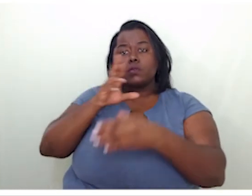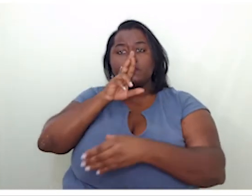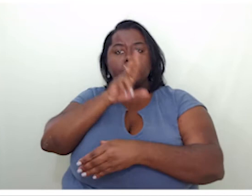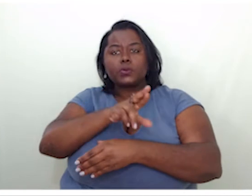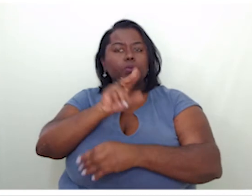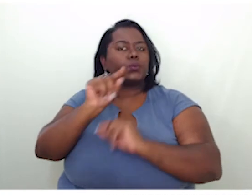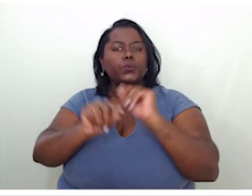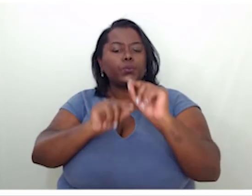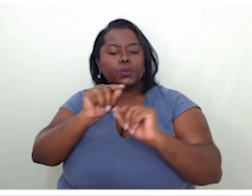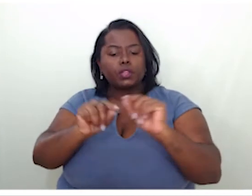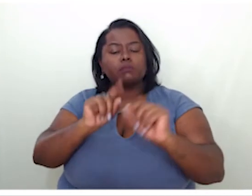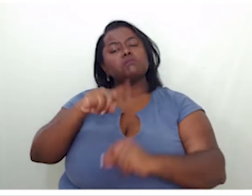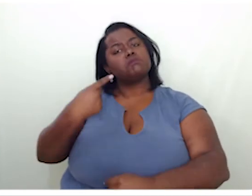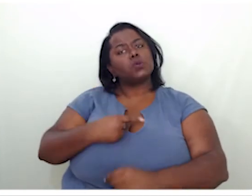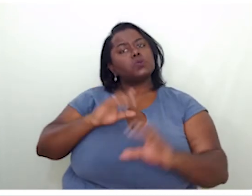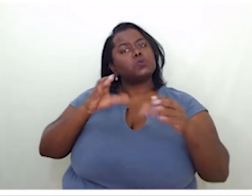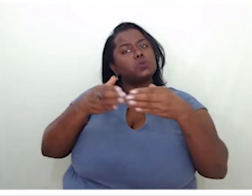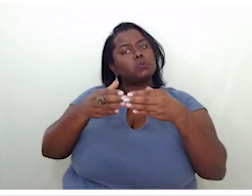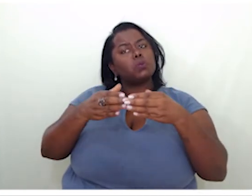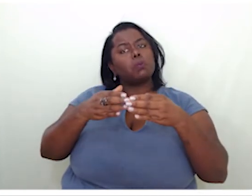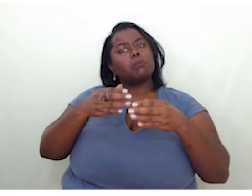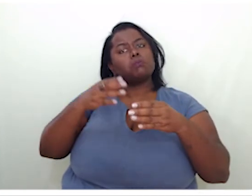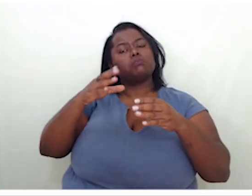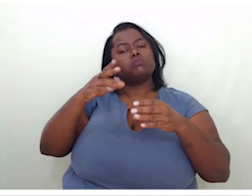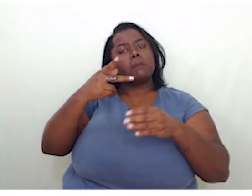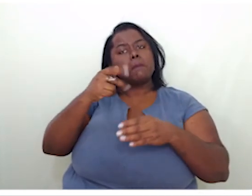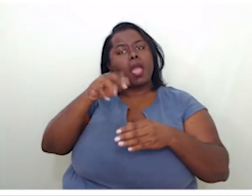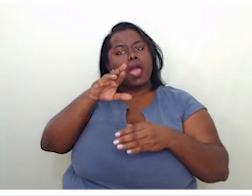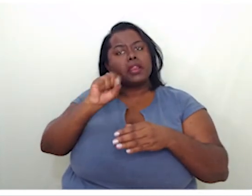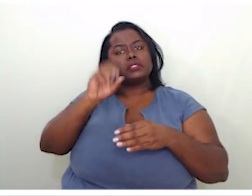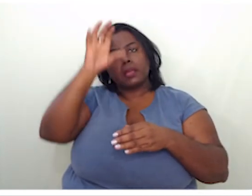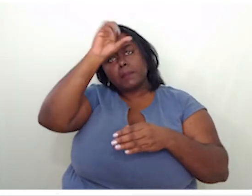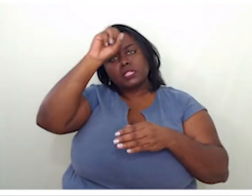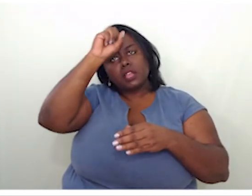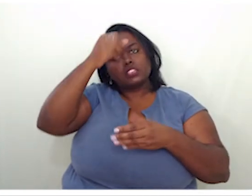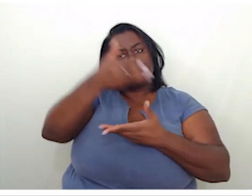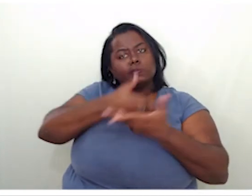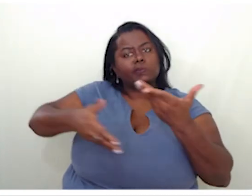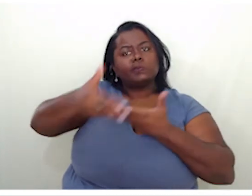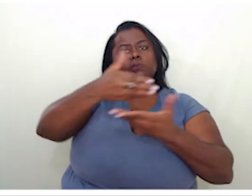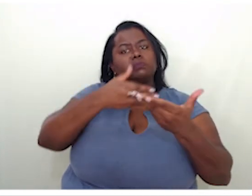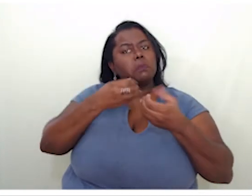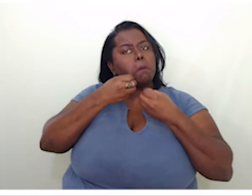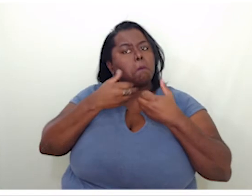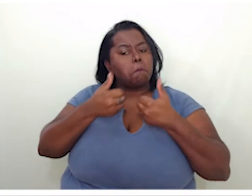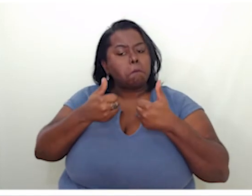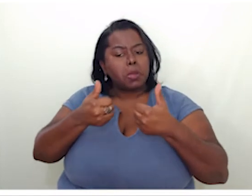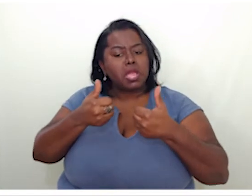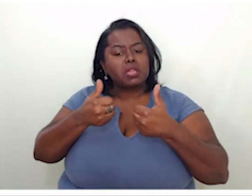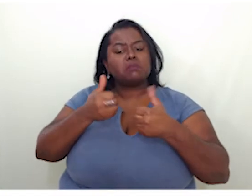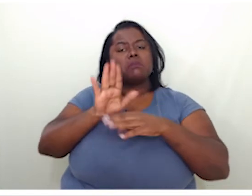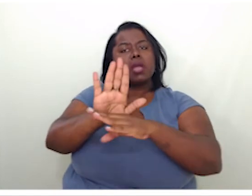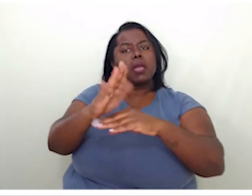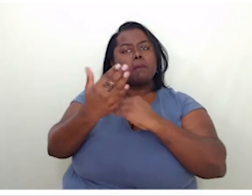y tal vez sea una especie de cliché, pero somos más que la soma de nuestros pares."